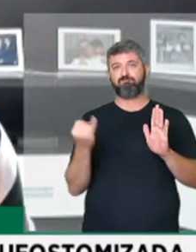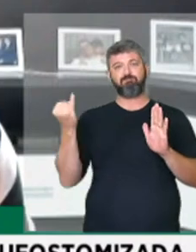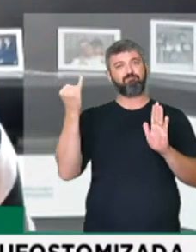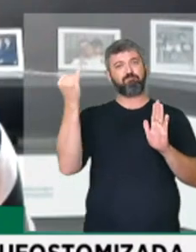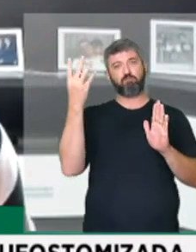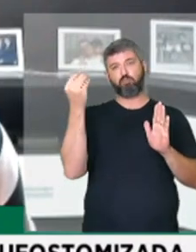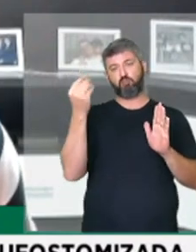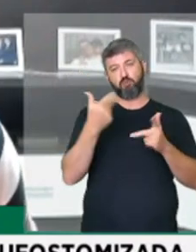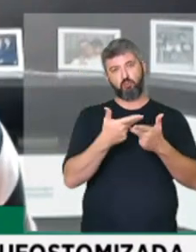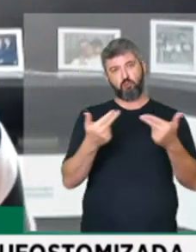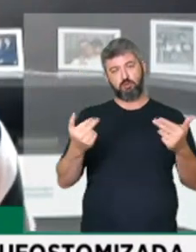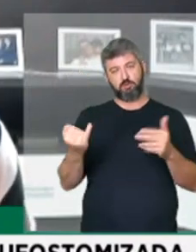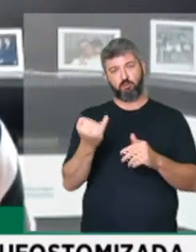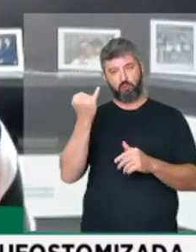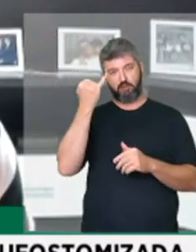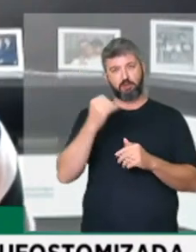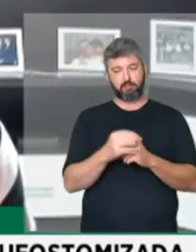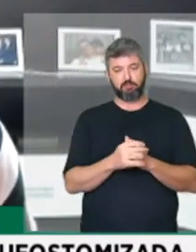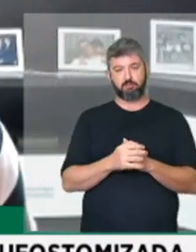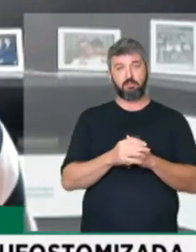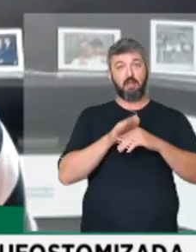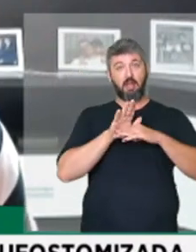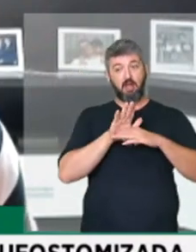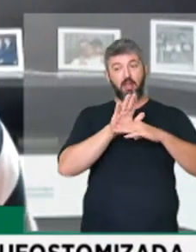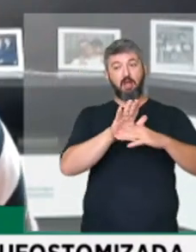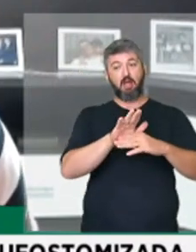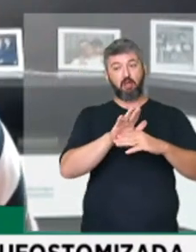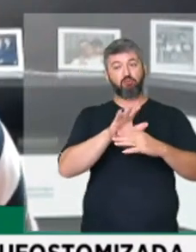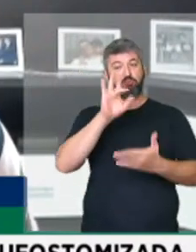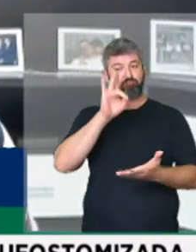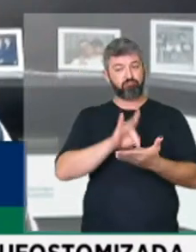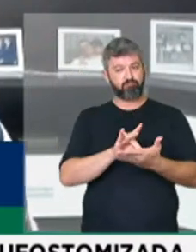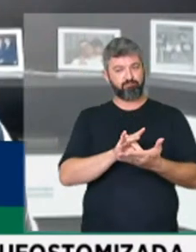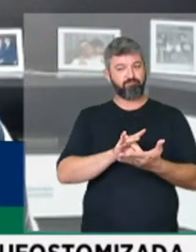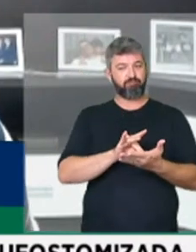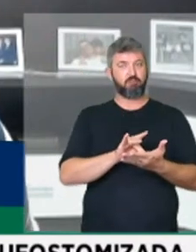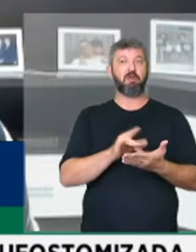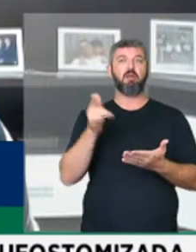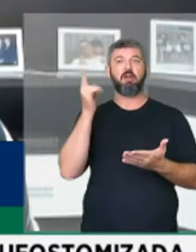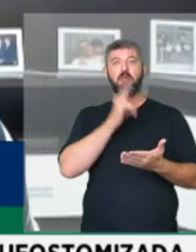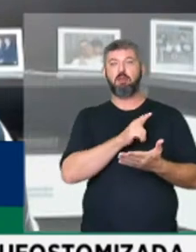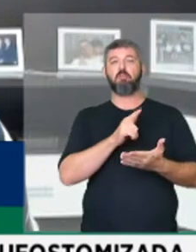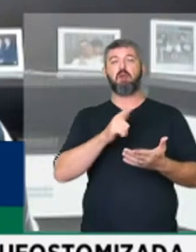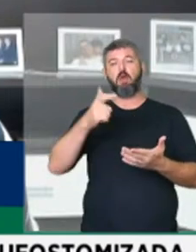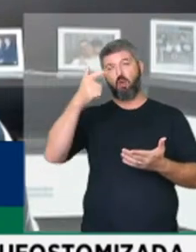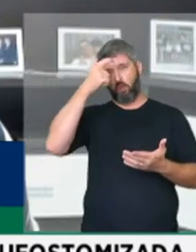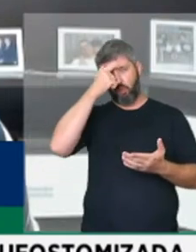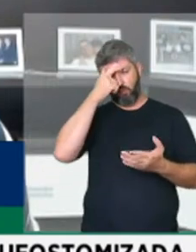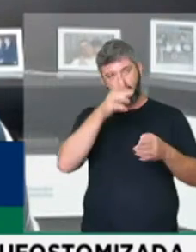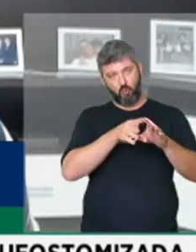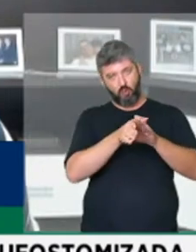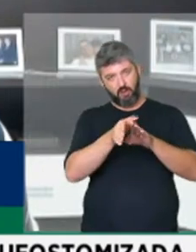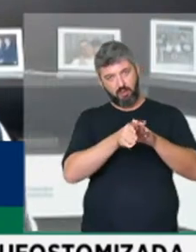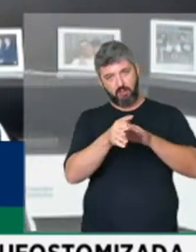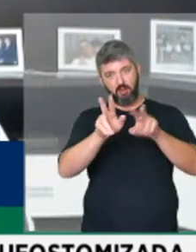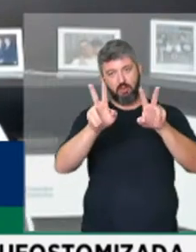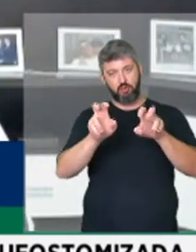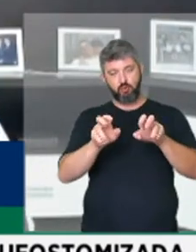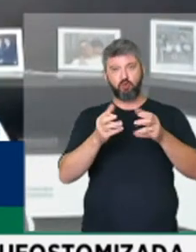INFLUÊNCIA PROCEDIMENTAL A GUISA DE APROVAR. PORTANTO UMA ABSOLUTA CONVICÇÃO E PARABENIZANDO O DEPUTADO